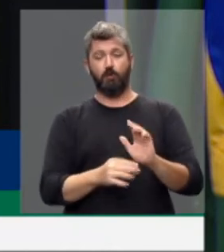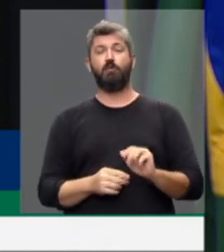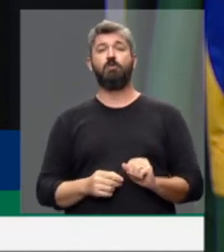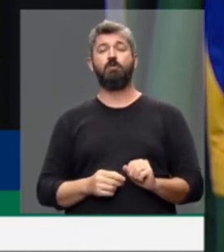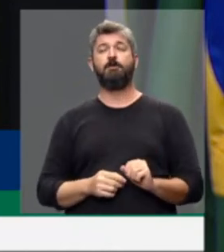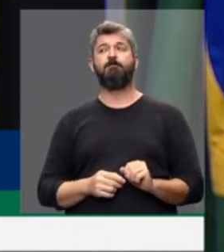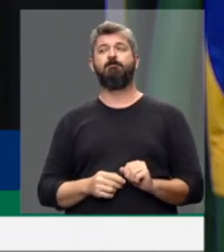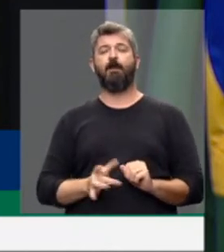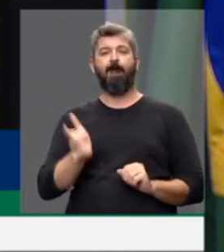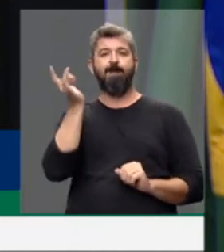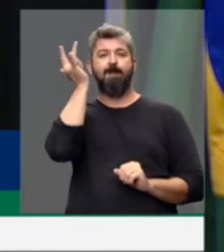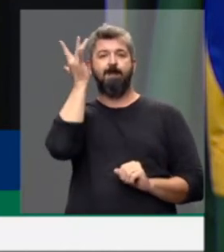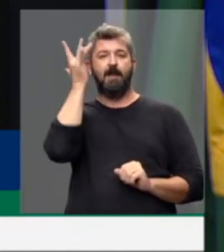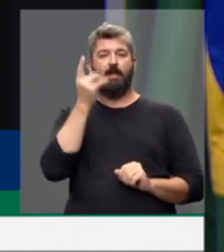ADVOCACIA BRASIL AFORA. PELA NOSSA ANÁLISE, ESSE TEXTO,